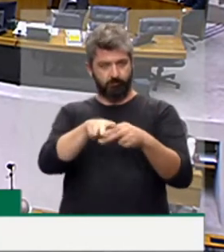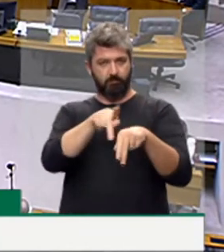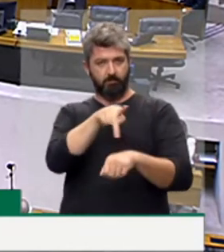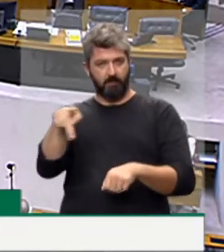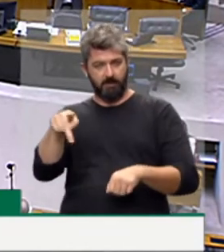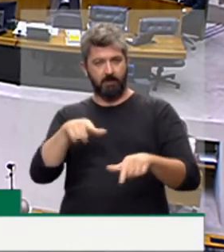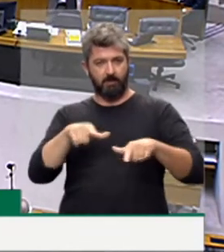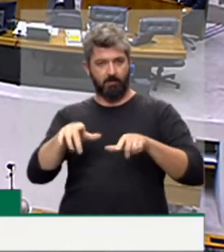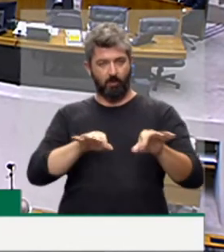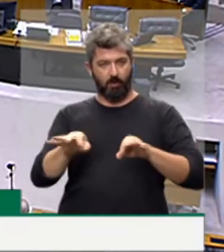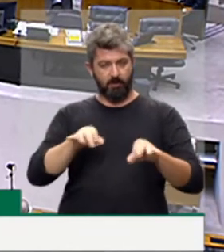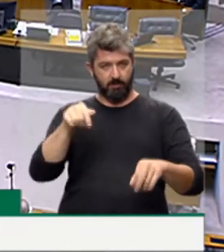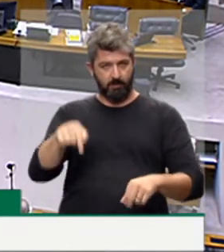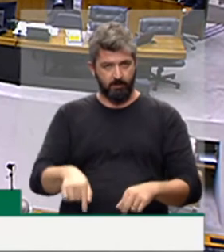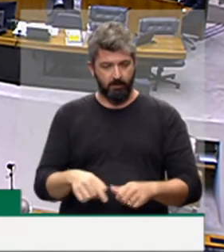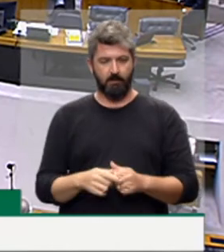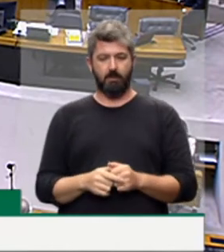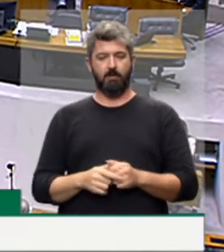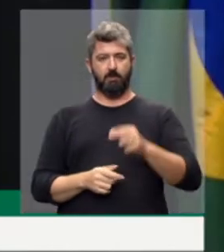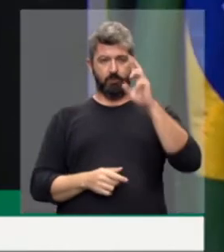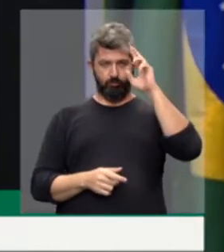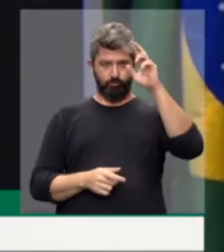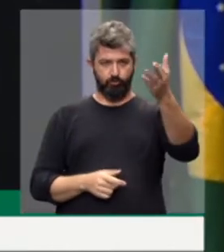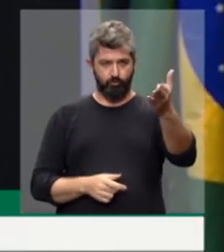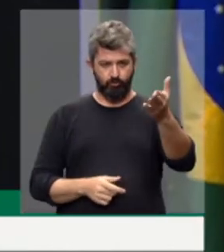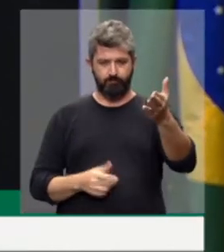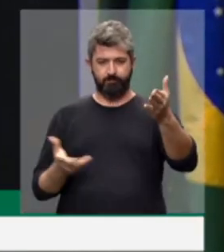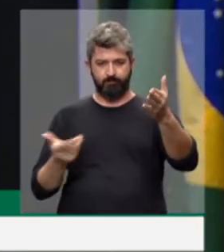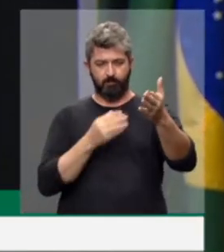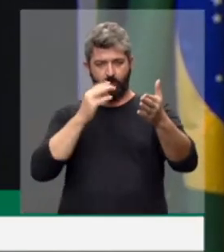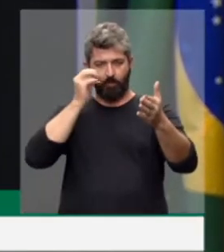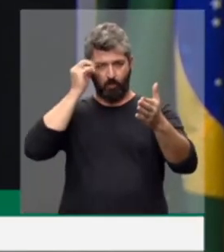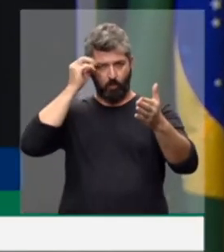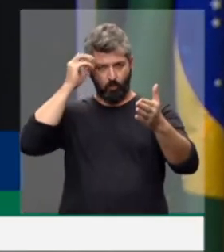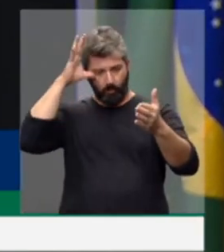DEPUTADO GONZAGA PELO PDT. -- [DEPUTADO]: SENHOR PRESIDENTE, SENHORAS E SENHORES DEPUTADOS, PRIMEIRO É UMA SATISFAÇÃO, SENHOR PRESIDENTE, VER VOSSA